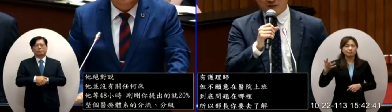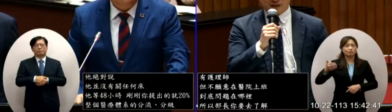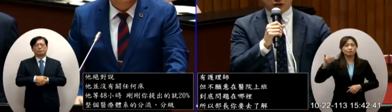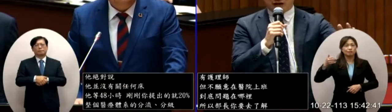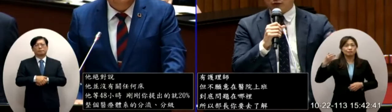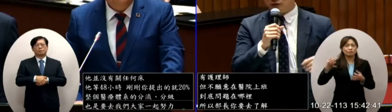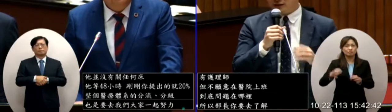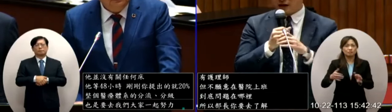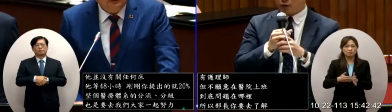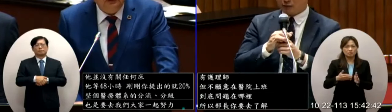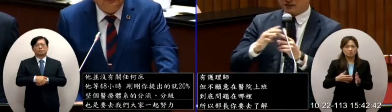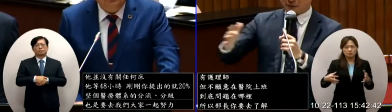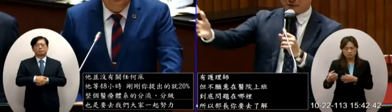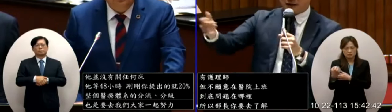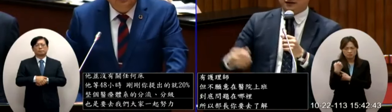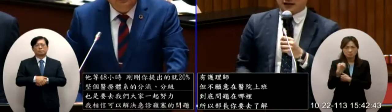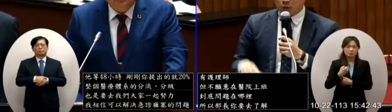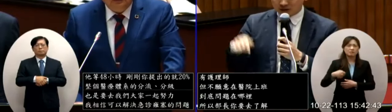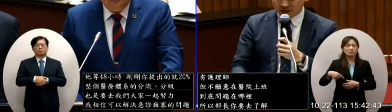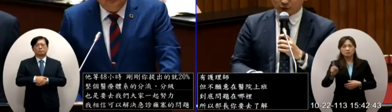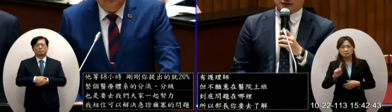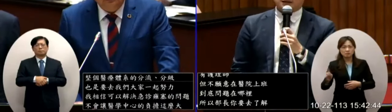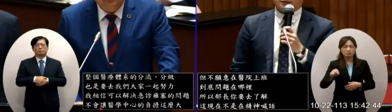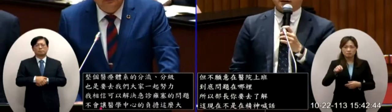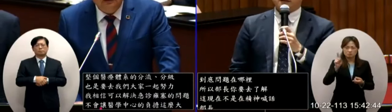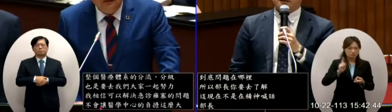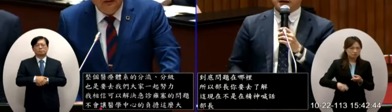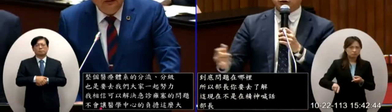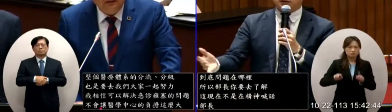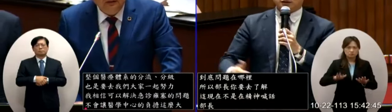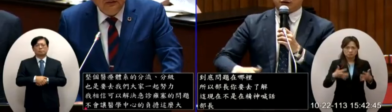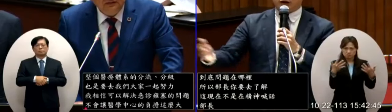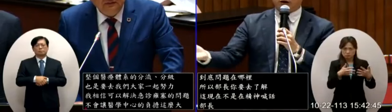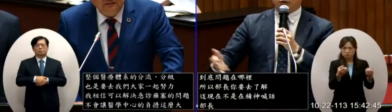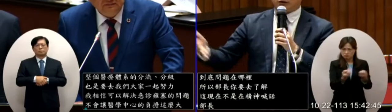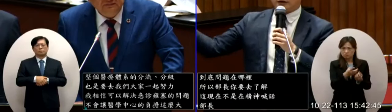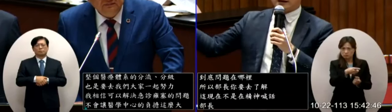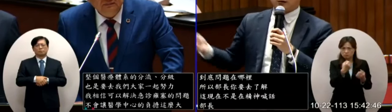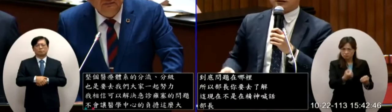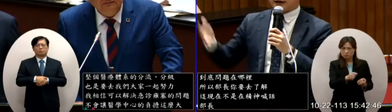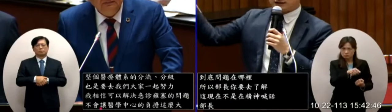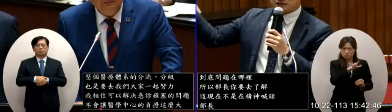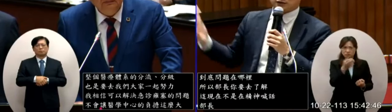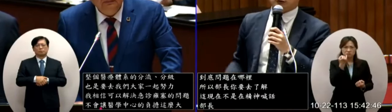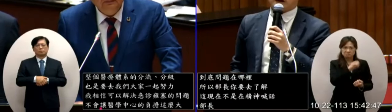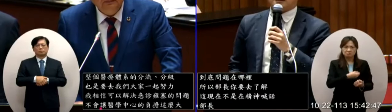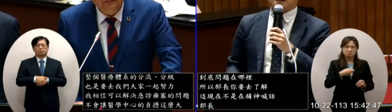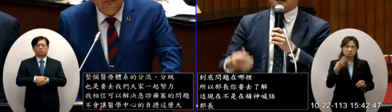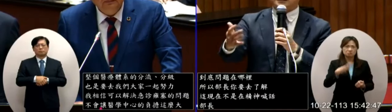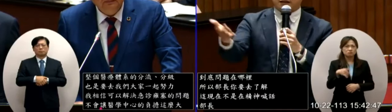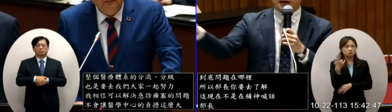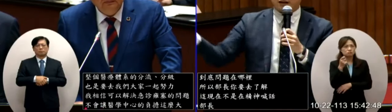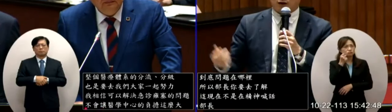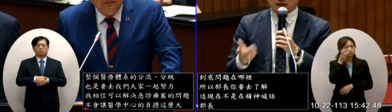我們一起來努力 我們怎麼樣怎麼樣 現在問題就在這邊 也許幾個月後 我們同樣一個問題還是繼續發生 然後你講一樣的話